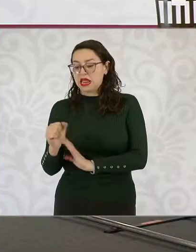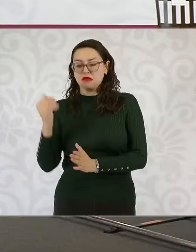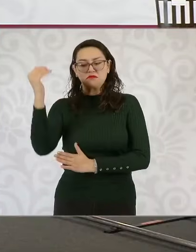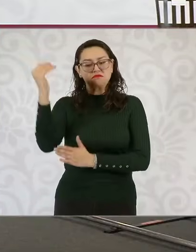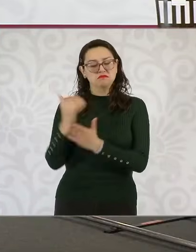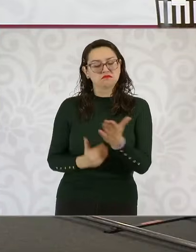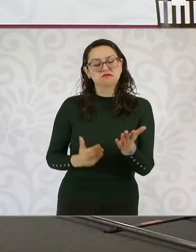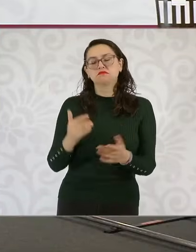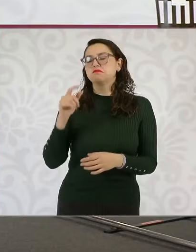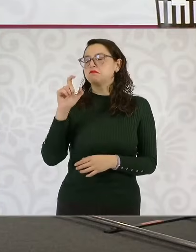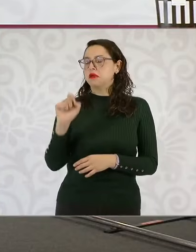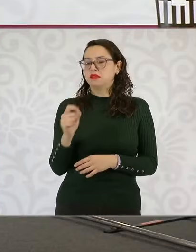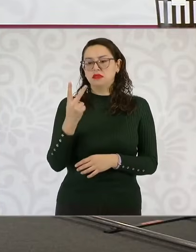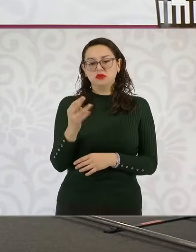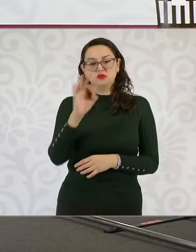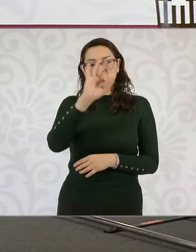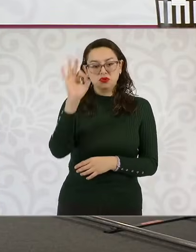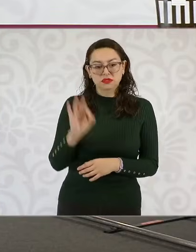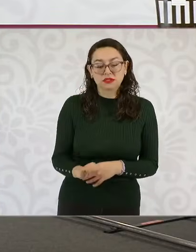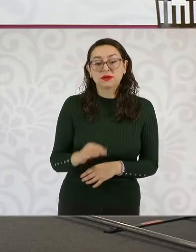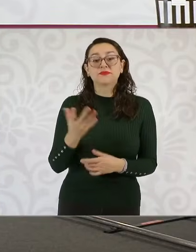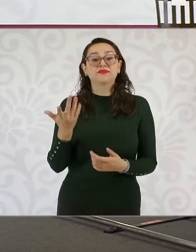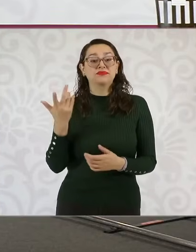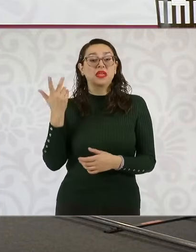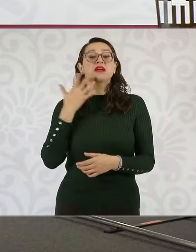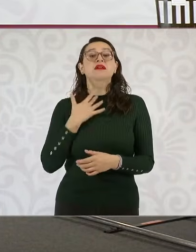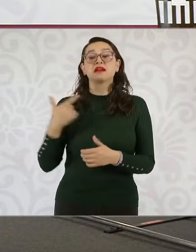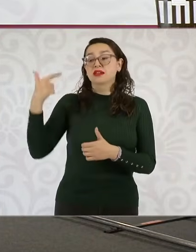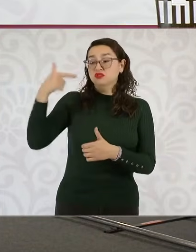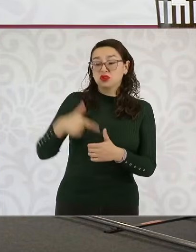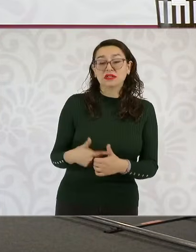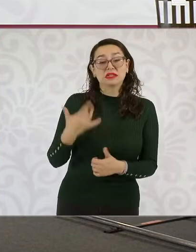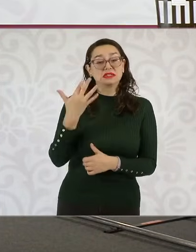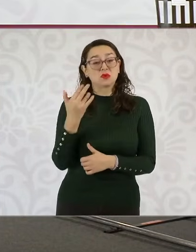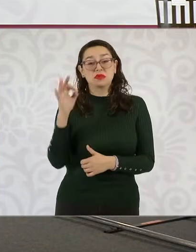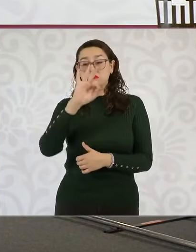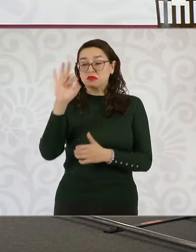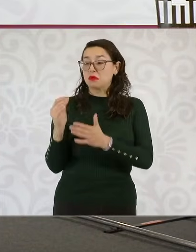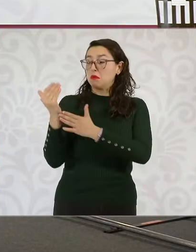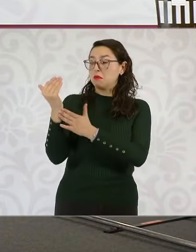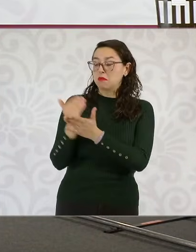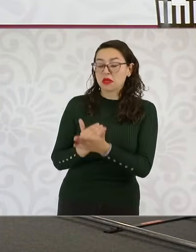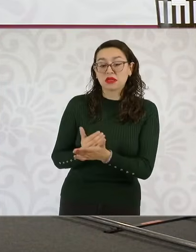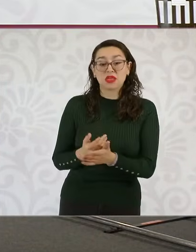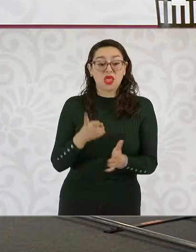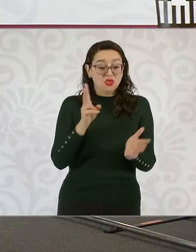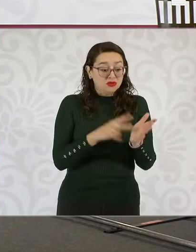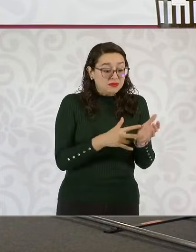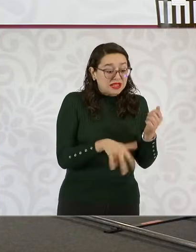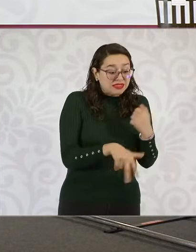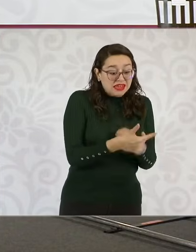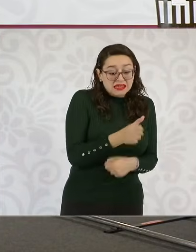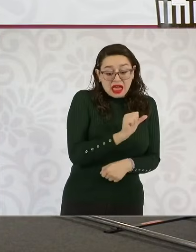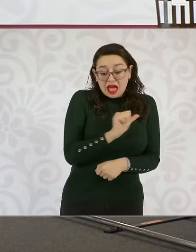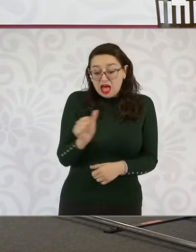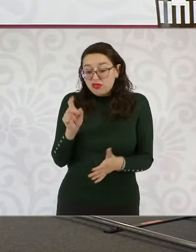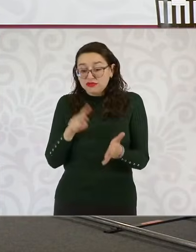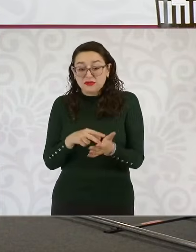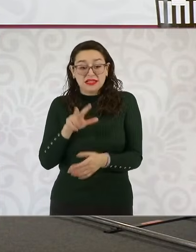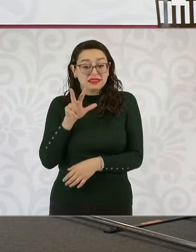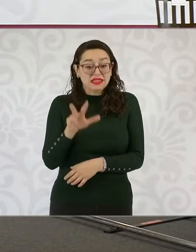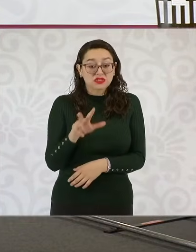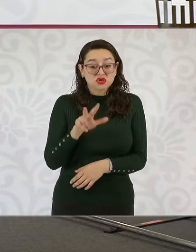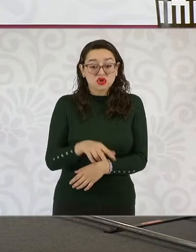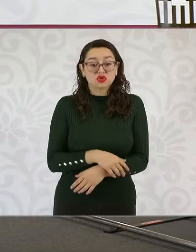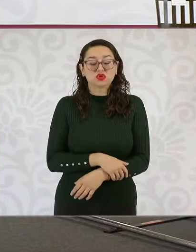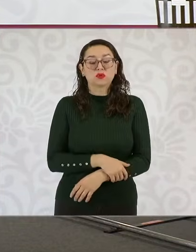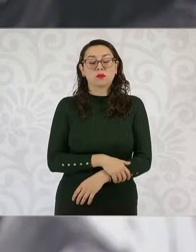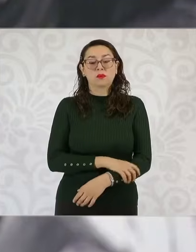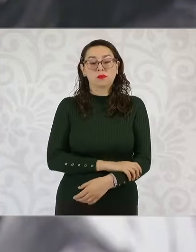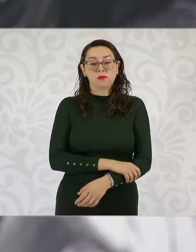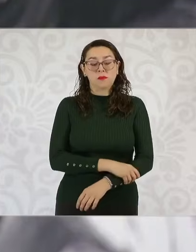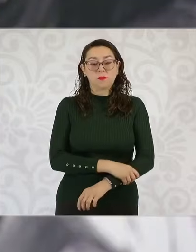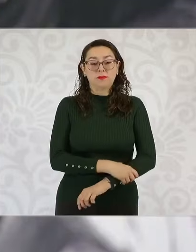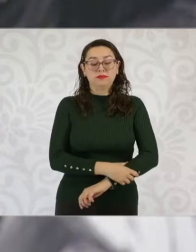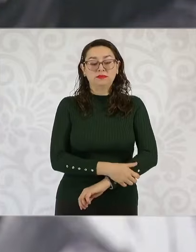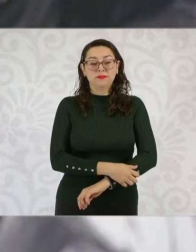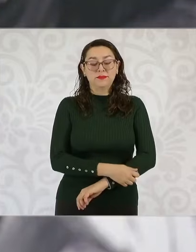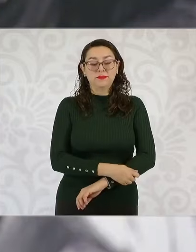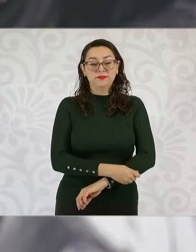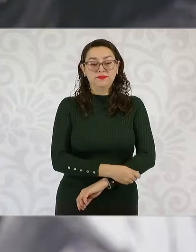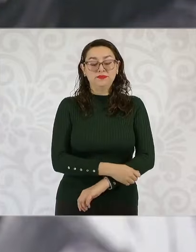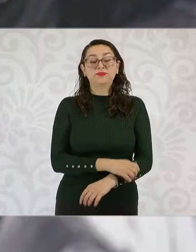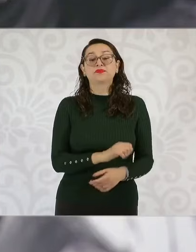en 51 y la de diesel en 61 tan solo entre 2013 y 2018 y por otro lado luego de otorgar más de